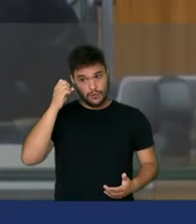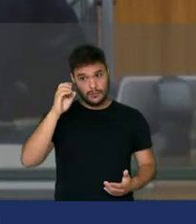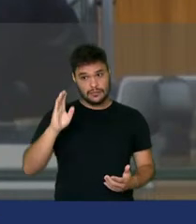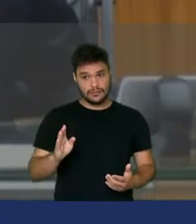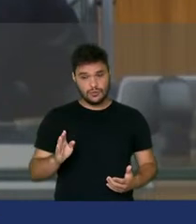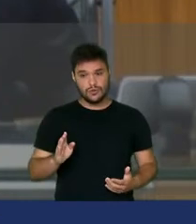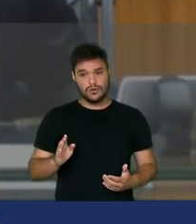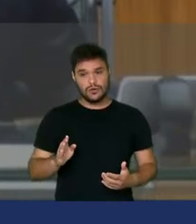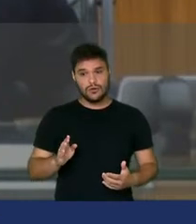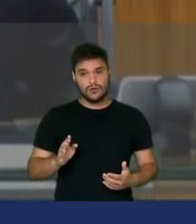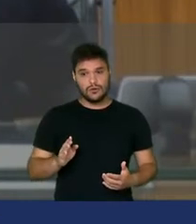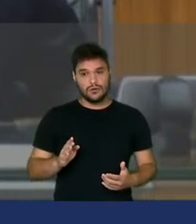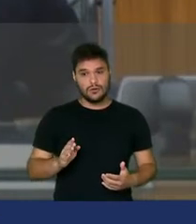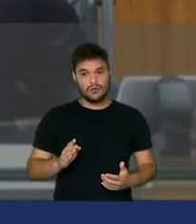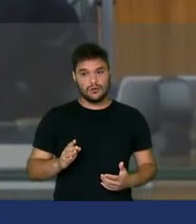PESSOAS QUE FAZEM CULTURA, DEPUTADO GUIMARÃES, QUE